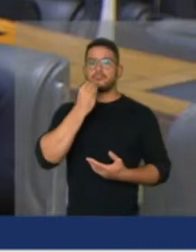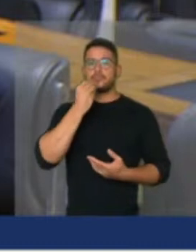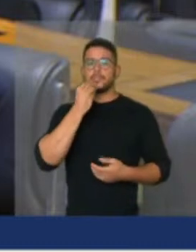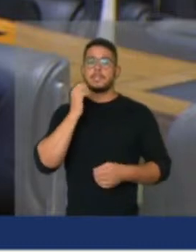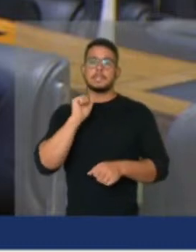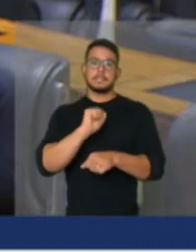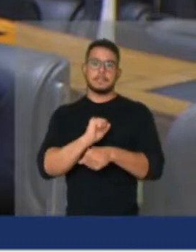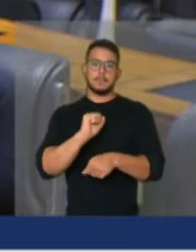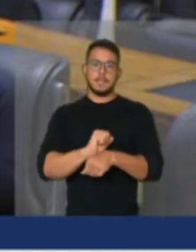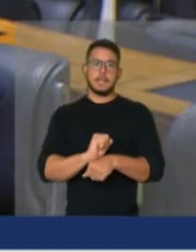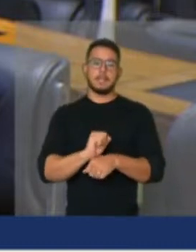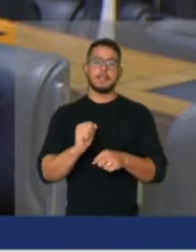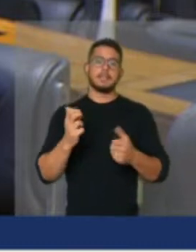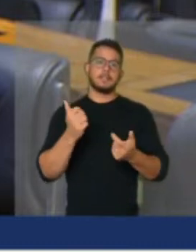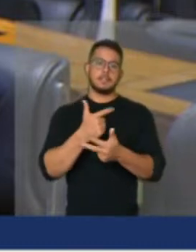ESSAS OBSERVAÇÕES, QUE ESSAS